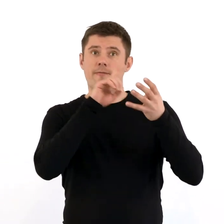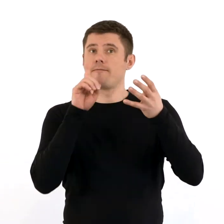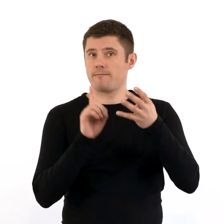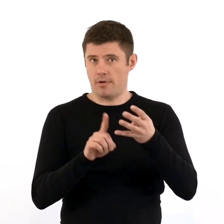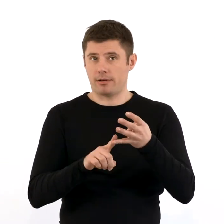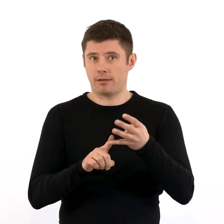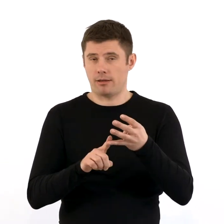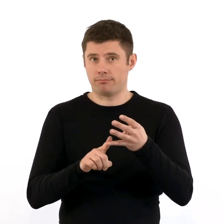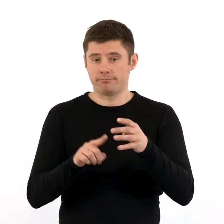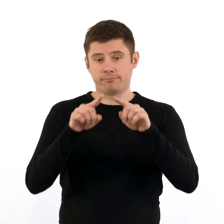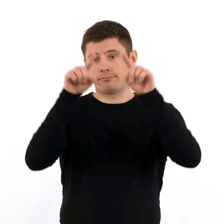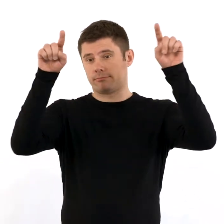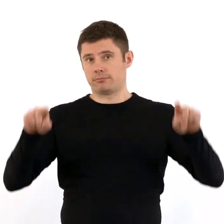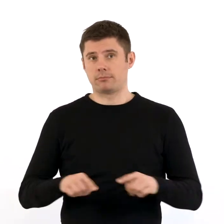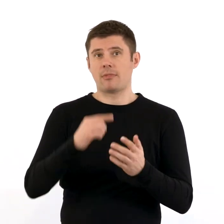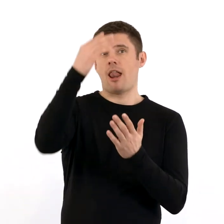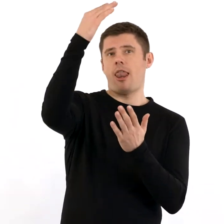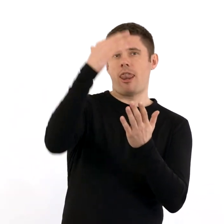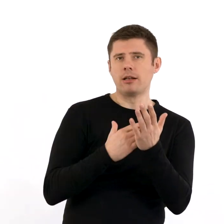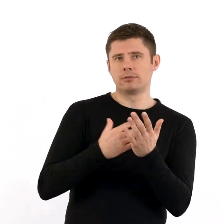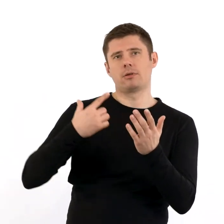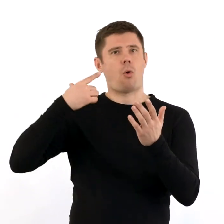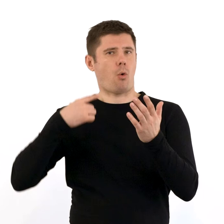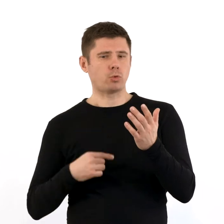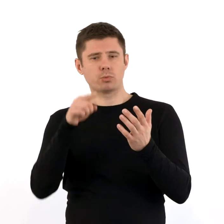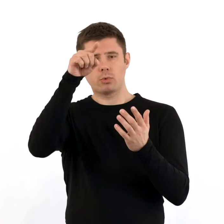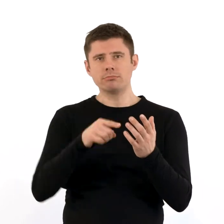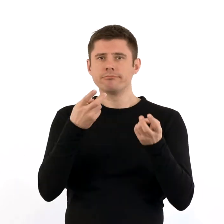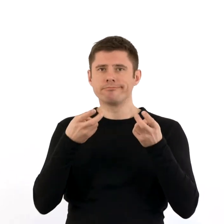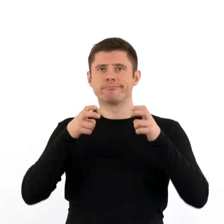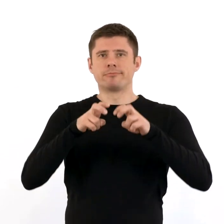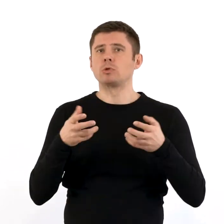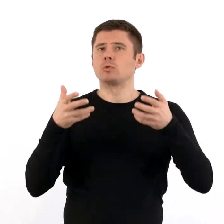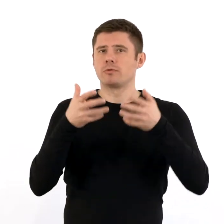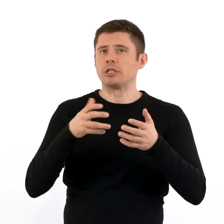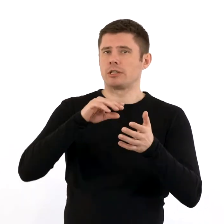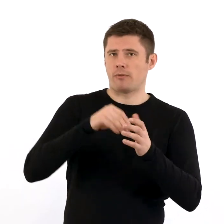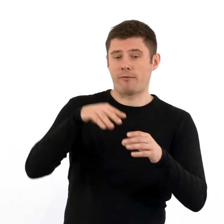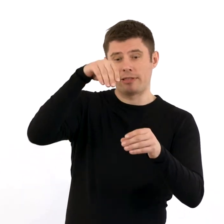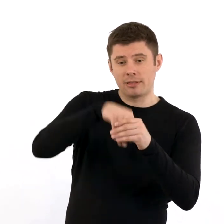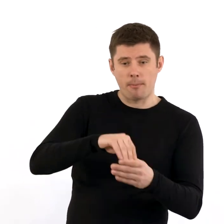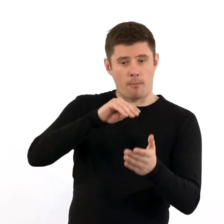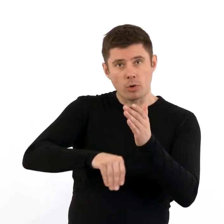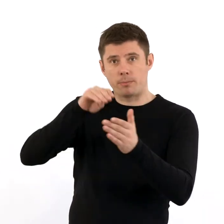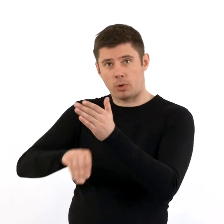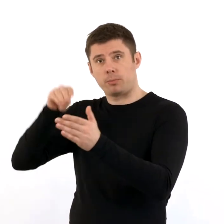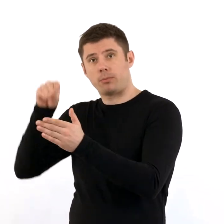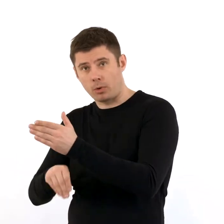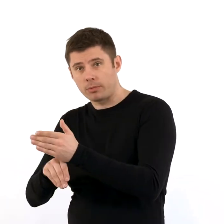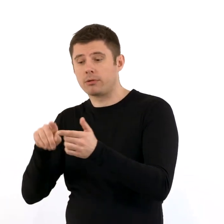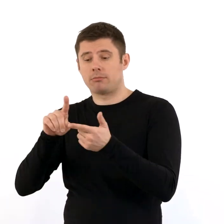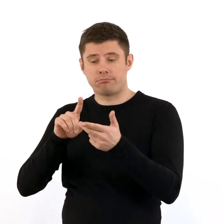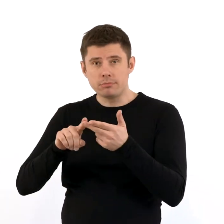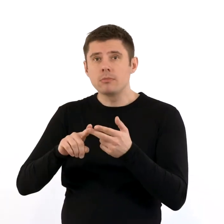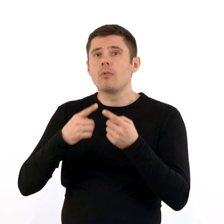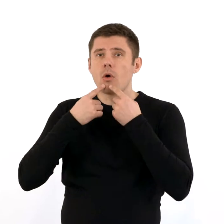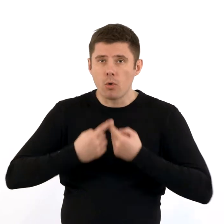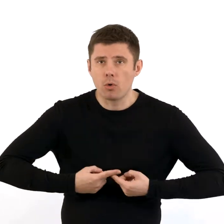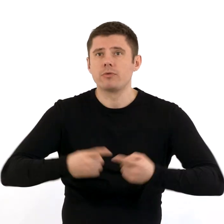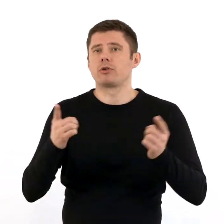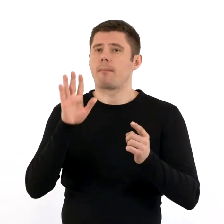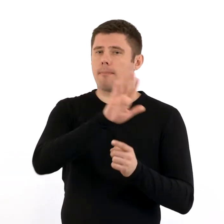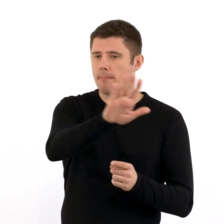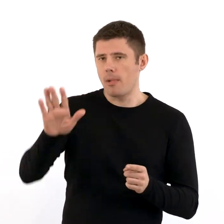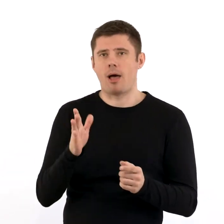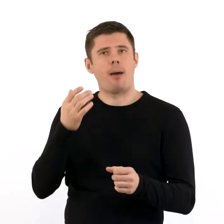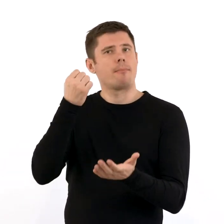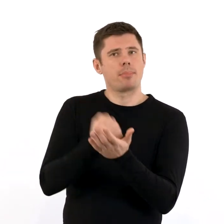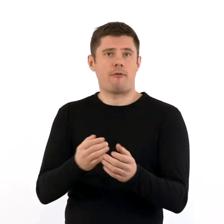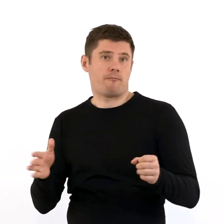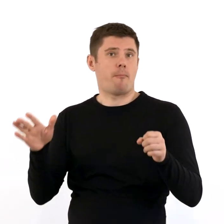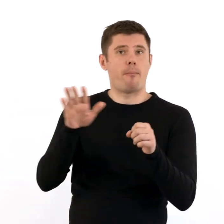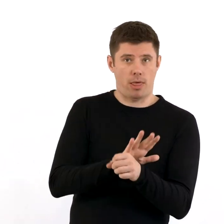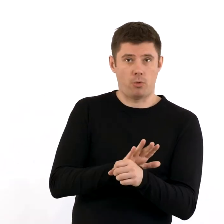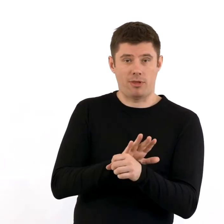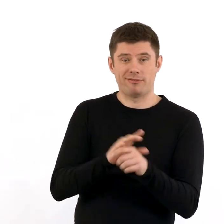4. lista założycieli wraz z podpisami i oświadczeniami o byciu niepozbawionym praw publicznych